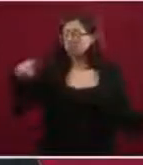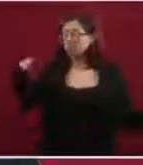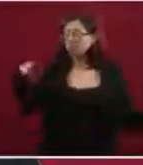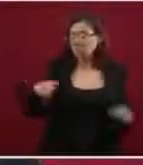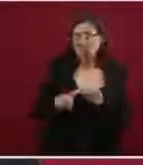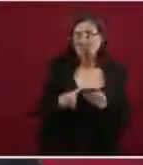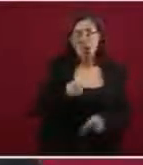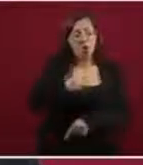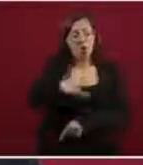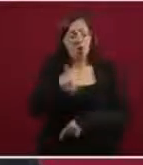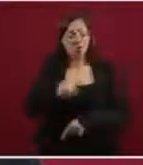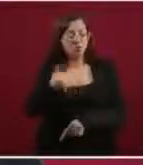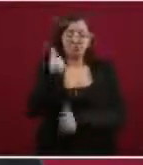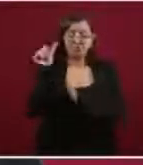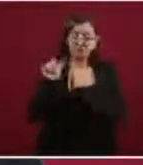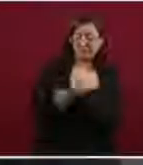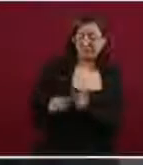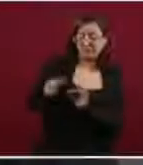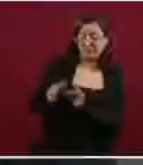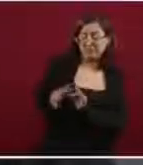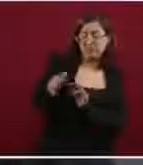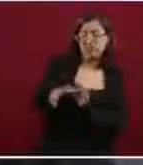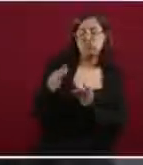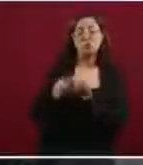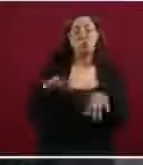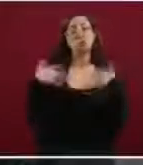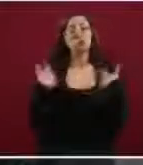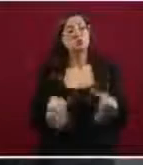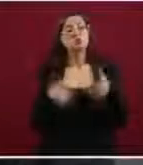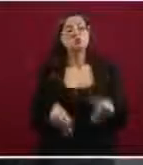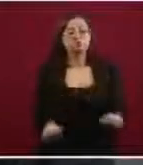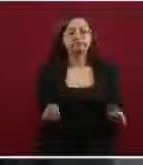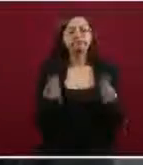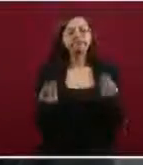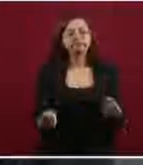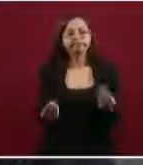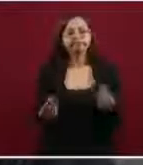meses ha sido mucho.